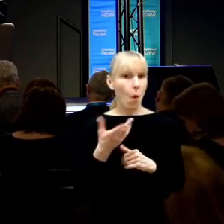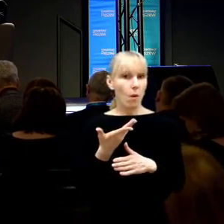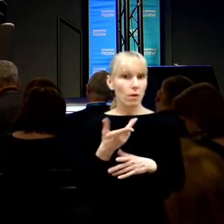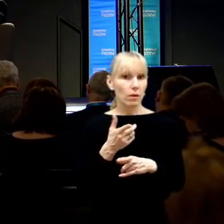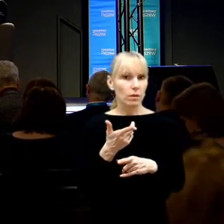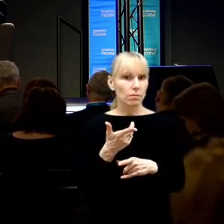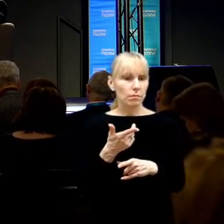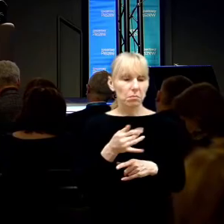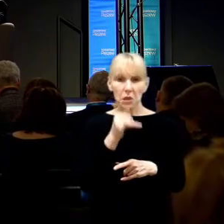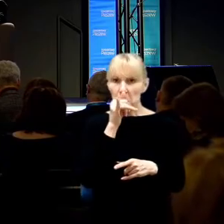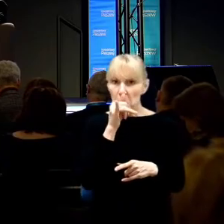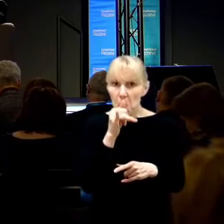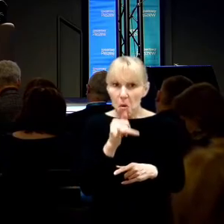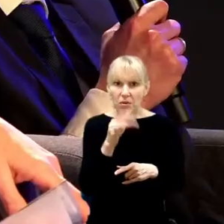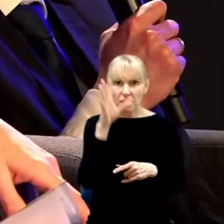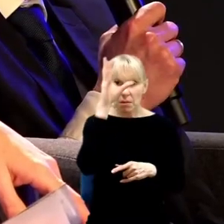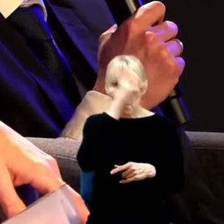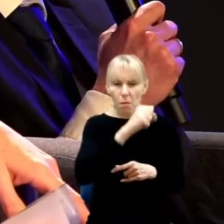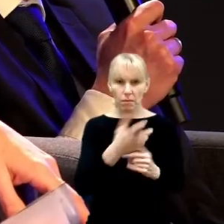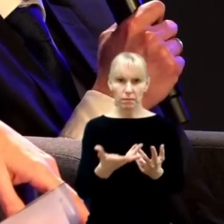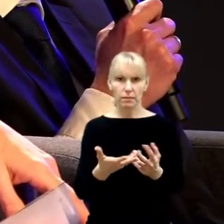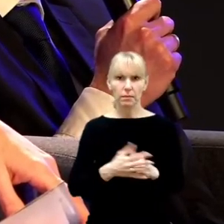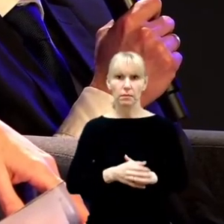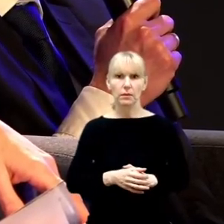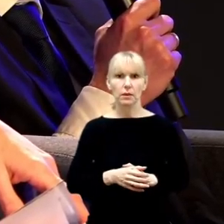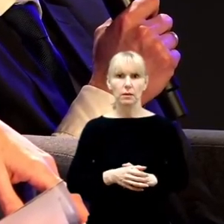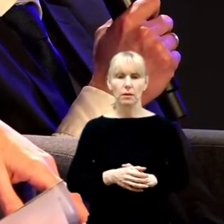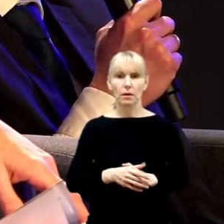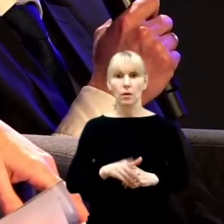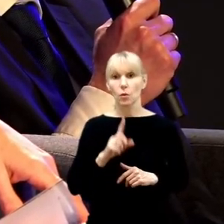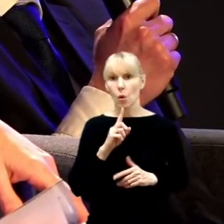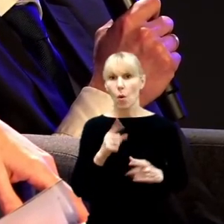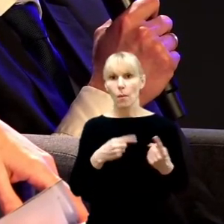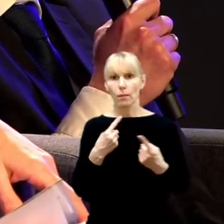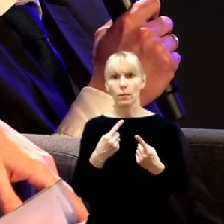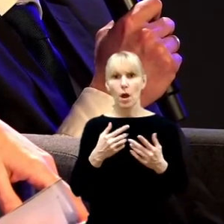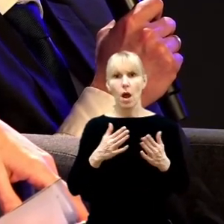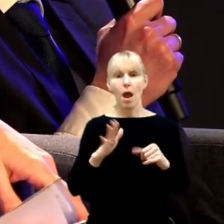Jeżeli mówimy tutaj o tych podwyżkach, mówimy o waloryzacji tego czynszu